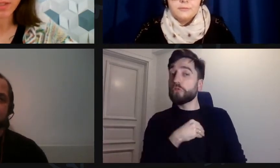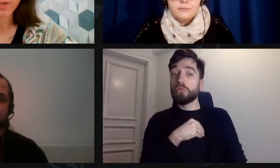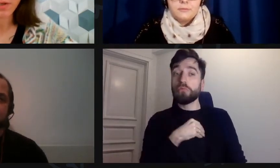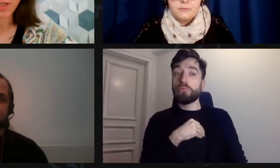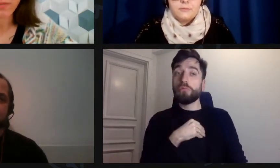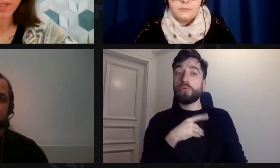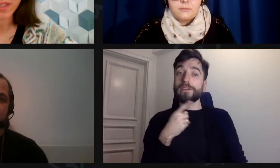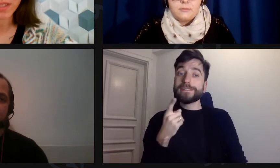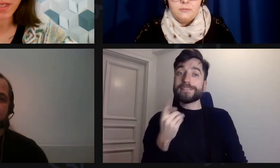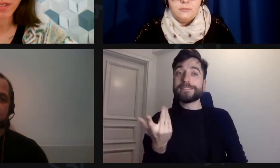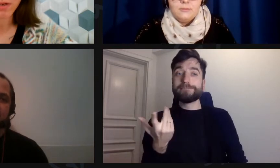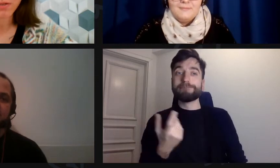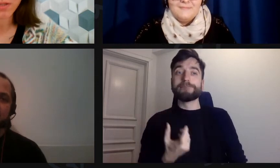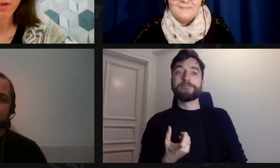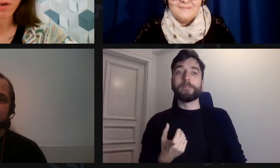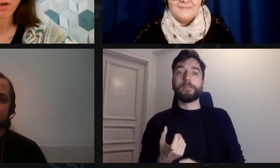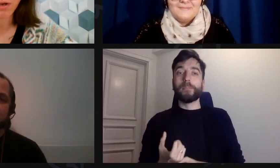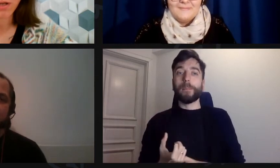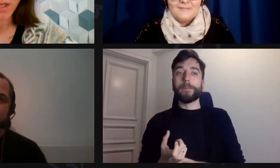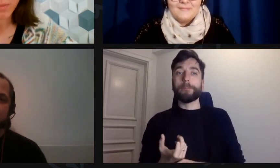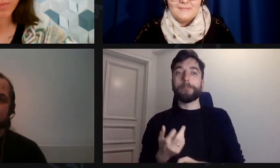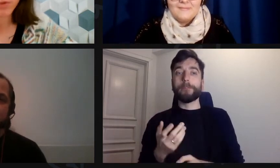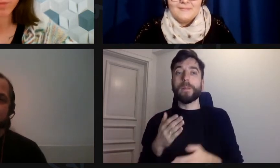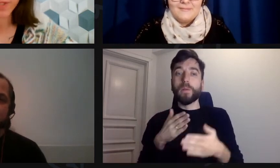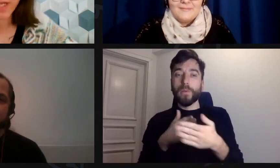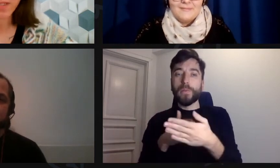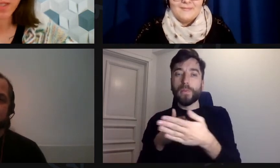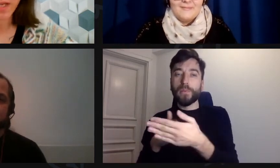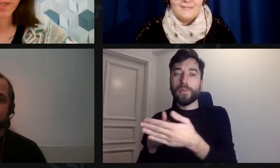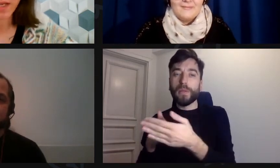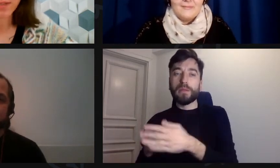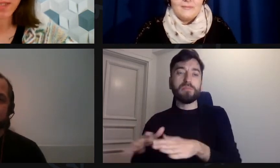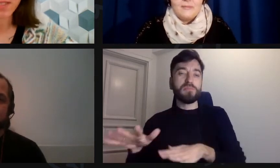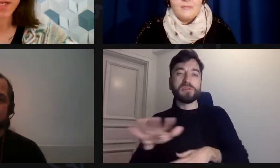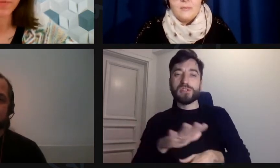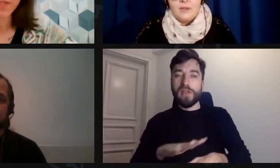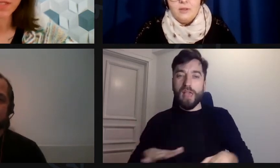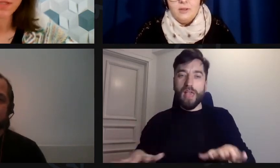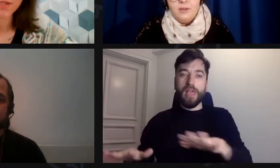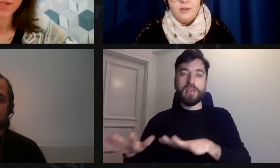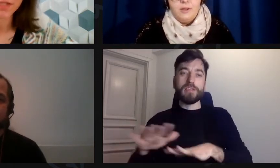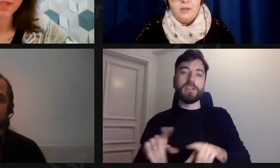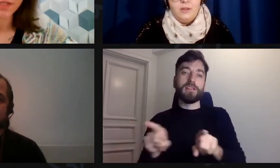że jest ograniczona jeżeli chodzi o przestrzeń, a także rekwizyty.